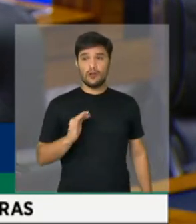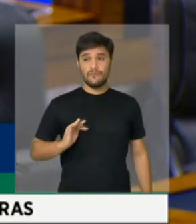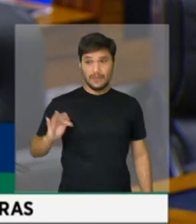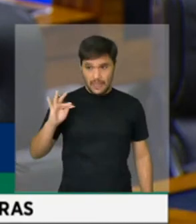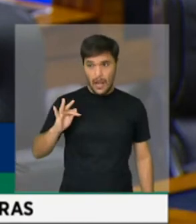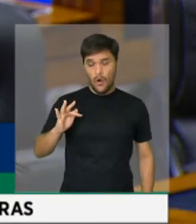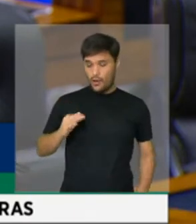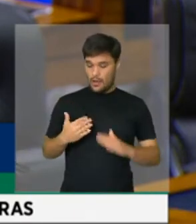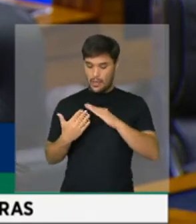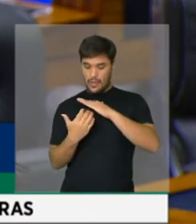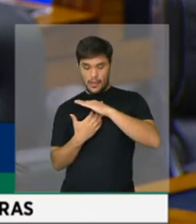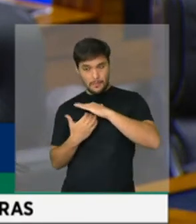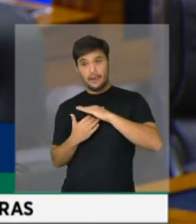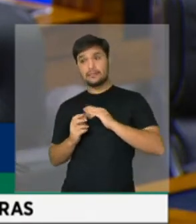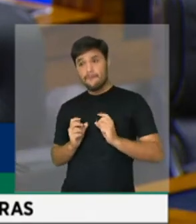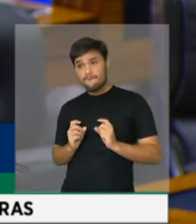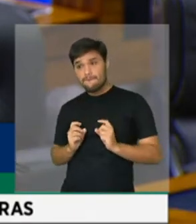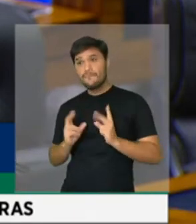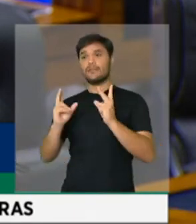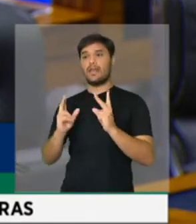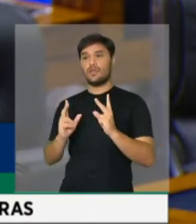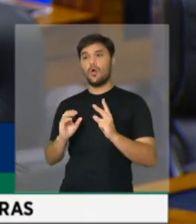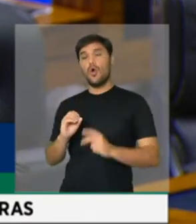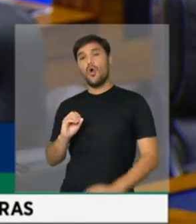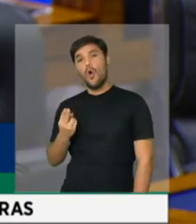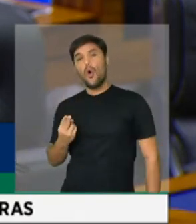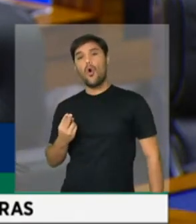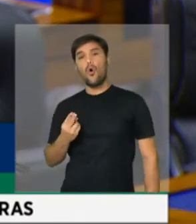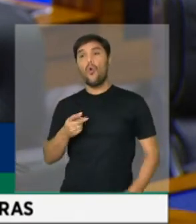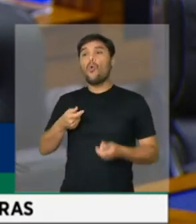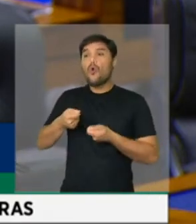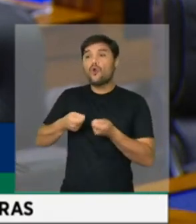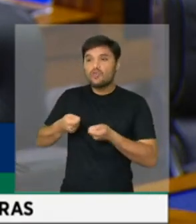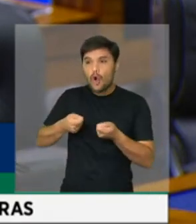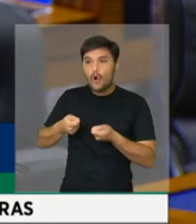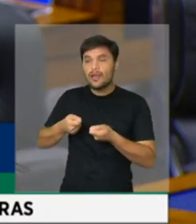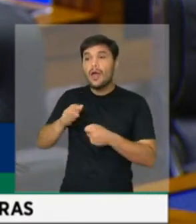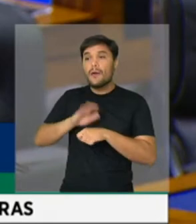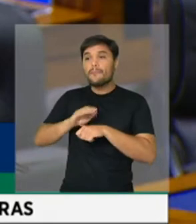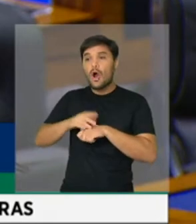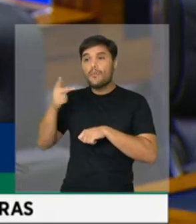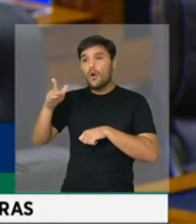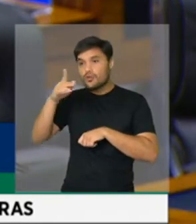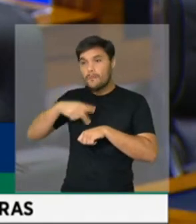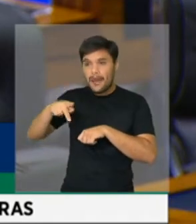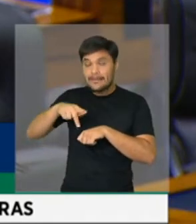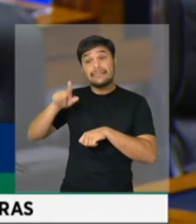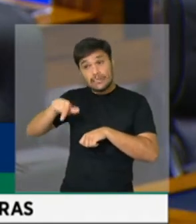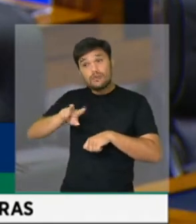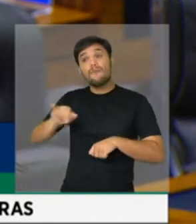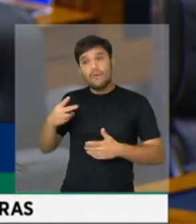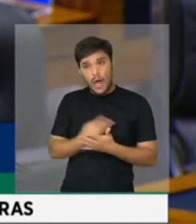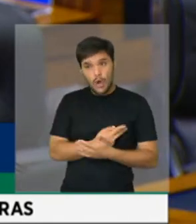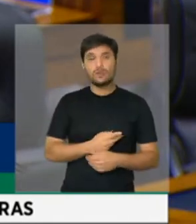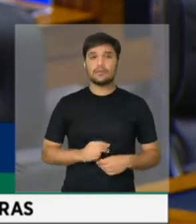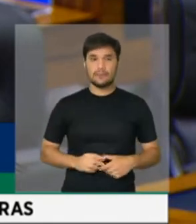PENSAR EXATAMENTE NO CUSTO MENOR PARA O CONSUMIDOR, E É EXATAMENTE ISSO QUE VAI